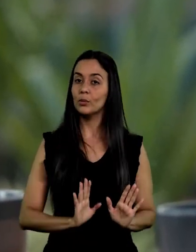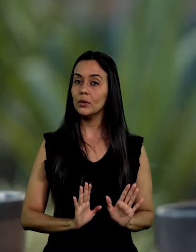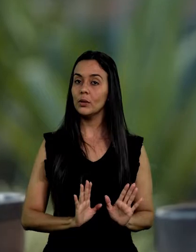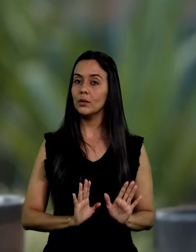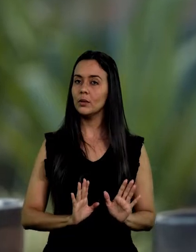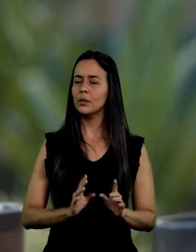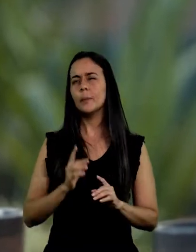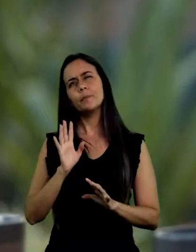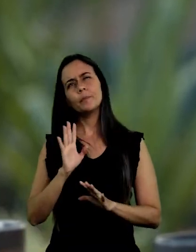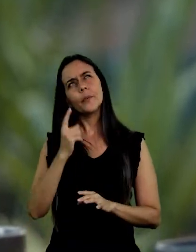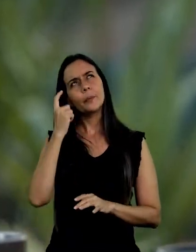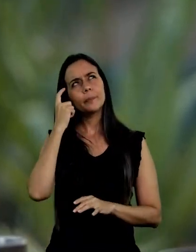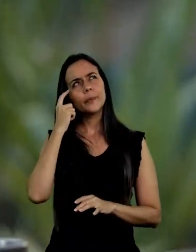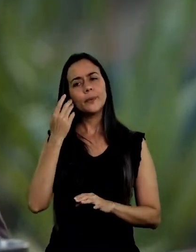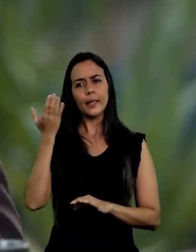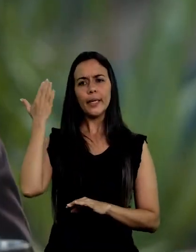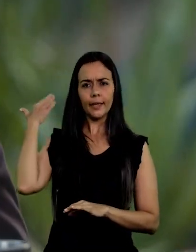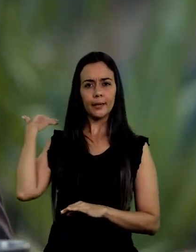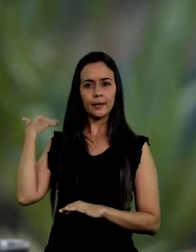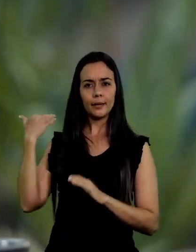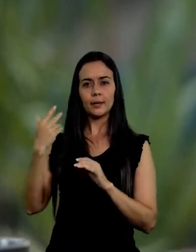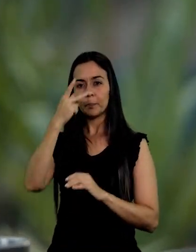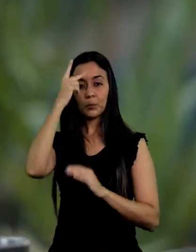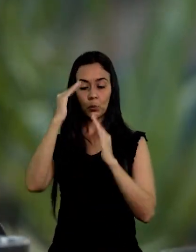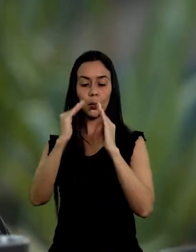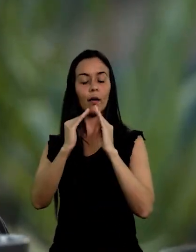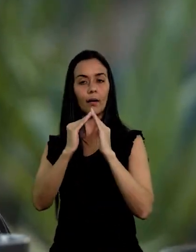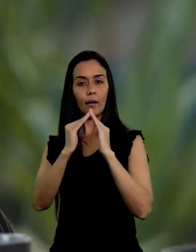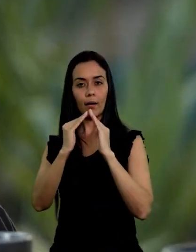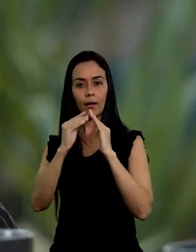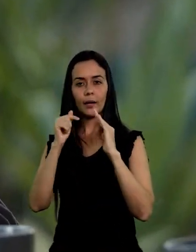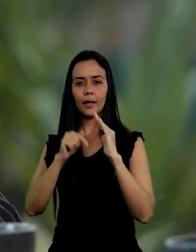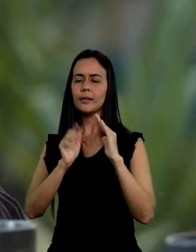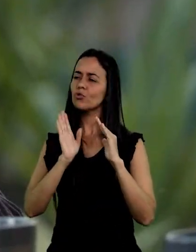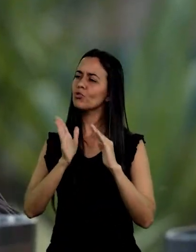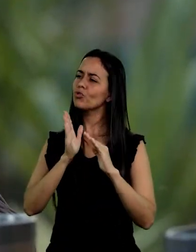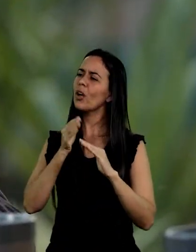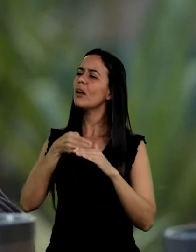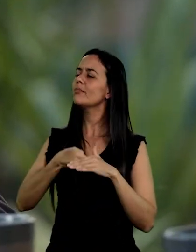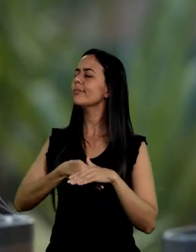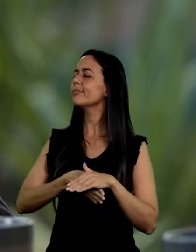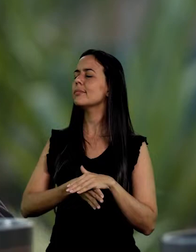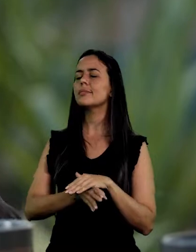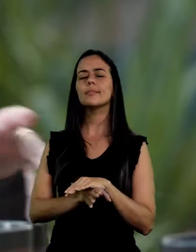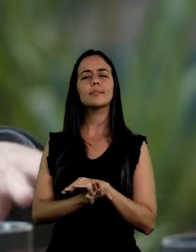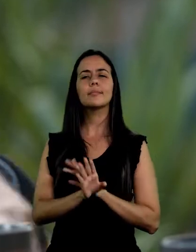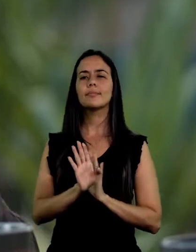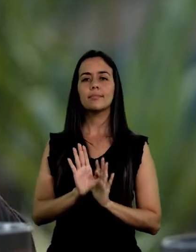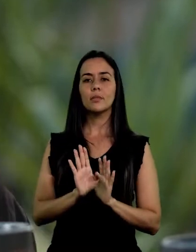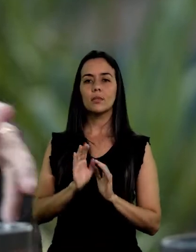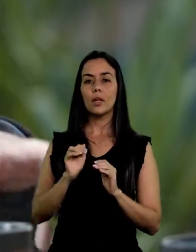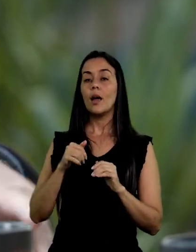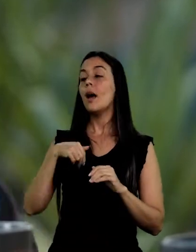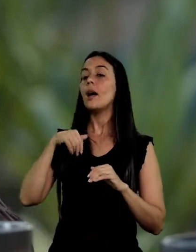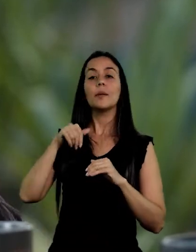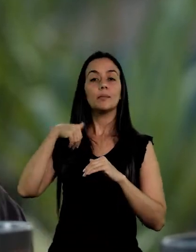eu acho que naquela época, por exemplo, a pessoa tava em casa e ela tinha o hábito de consumir um monte de coisa fora.